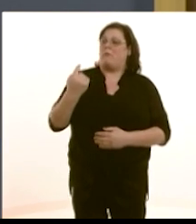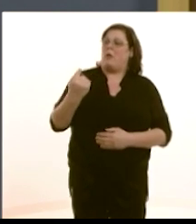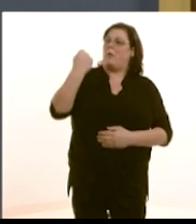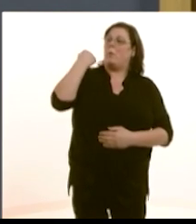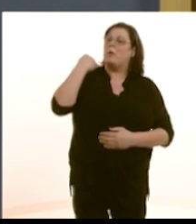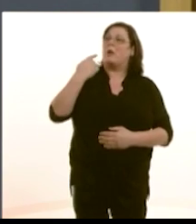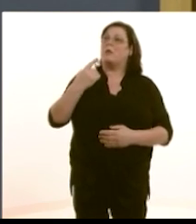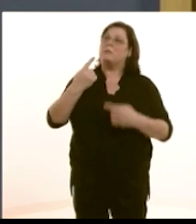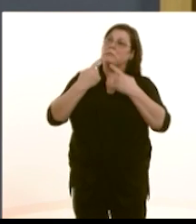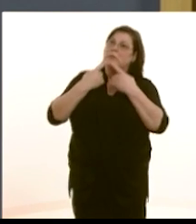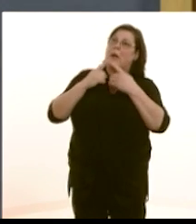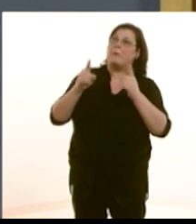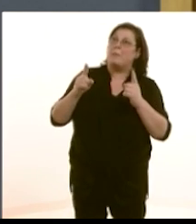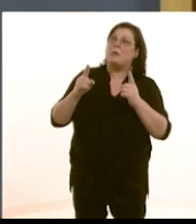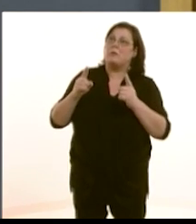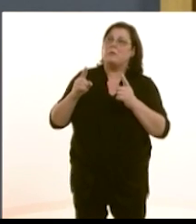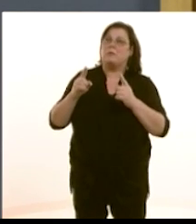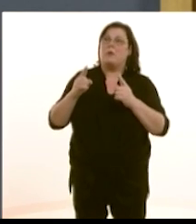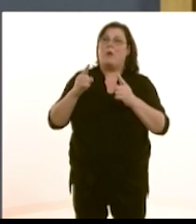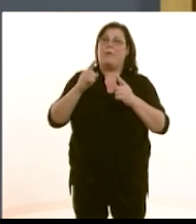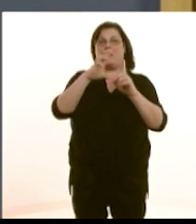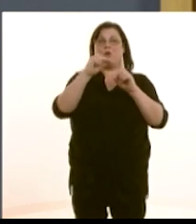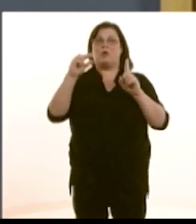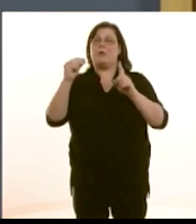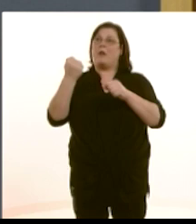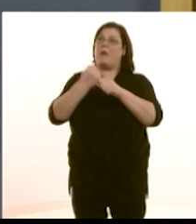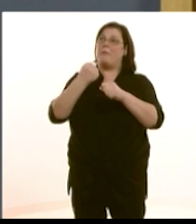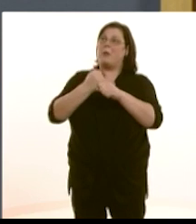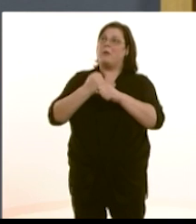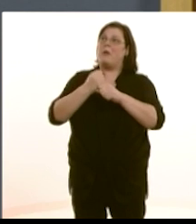Unedig am ddatganoli lwfans gweini i Gymru. Pa drafodaethau mae Llywodraeth Cymru wediíu